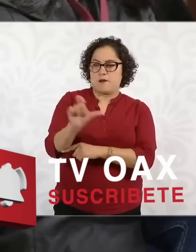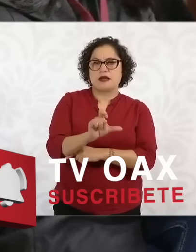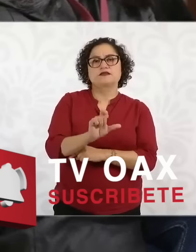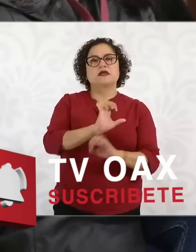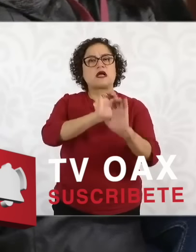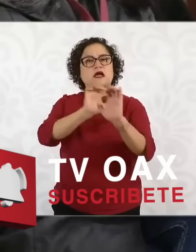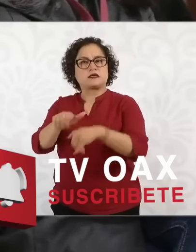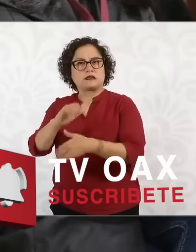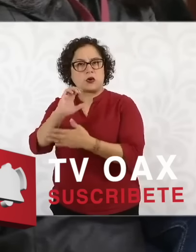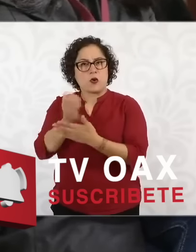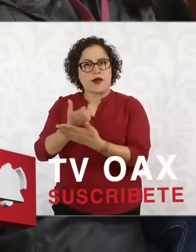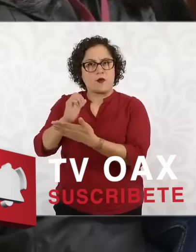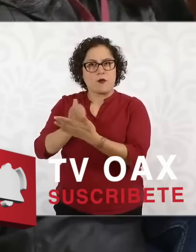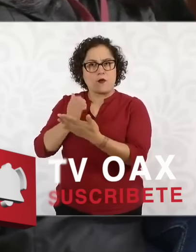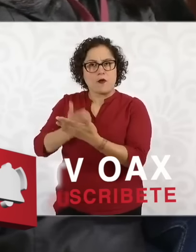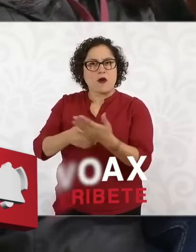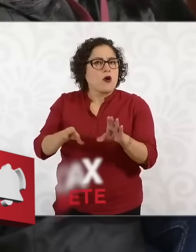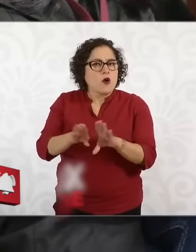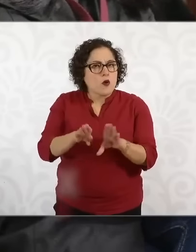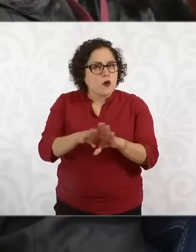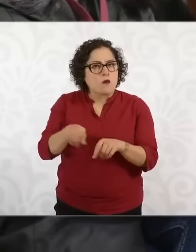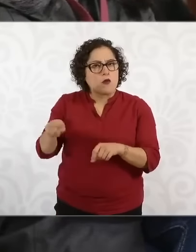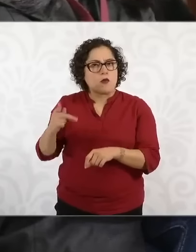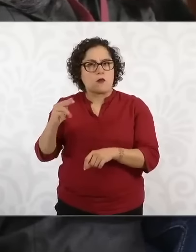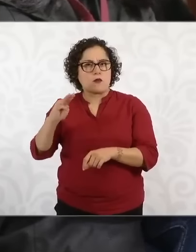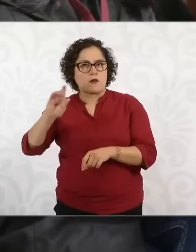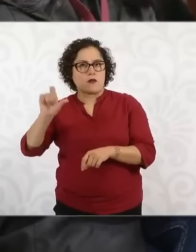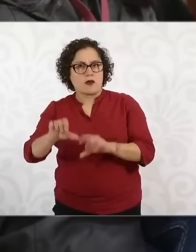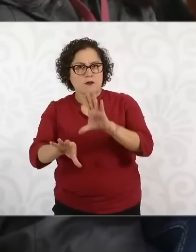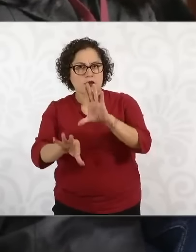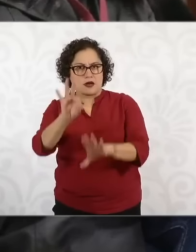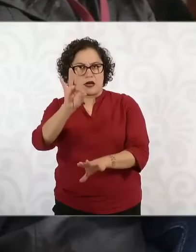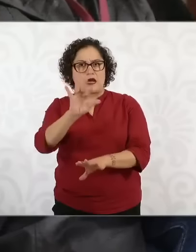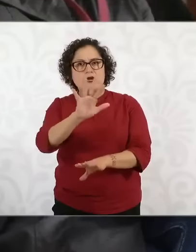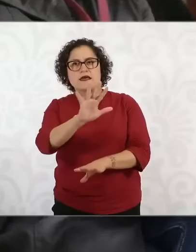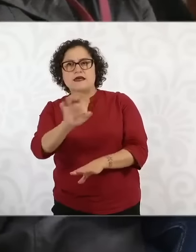Y es que la pregunta es, ¿con qué criterios este PEM adjudica más de 515 millones de pesos